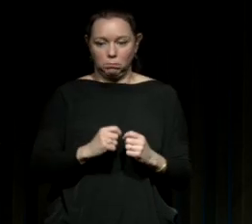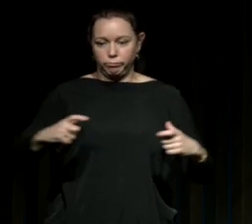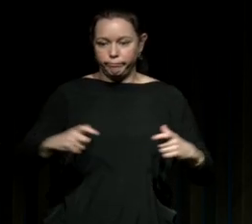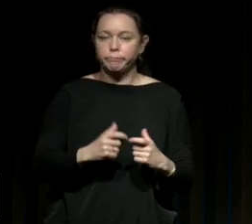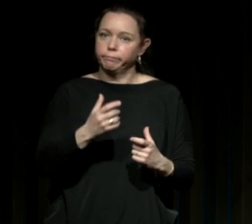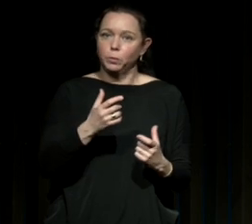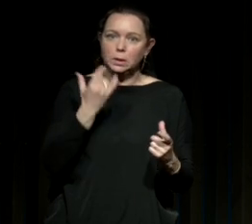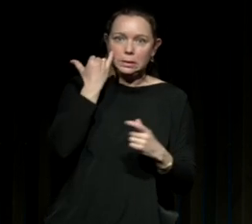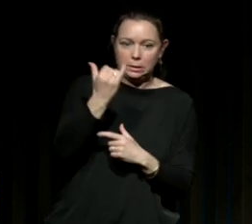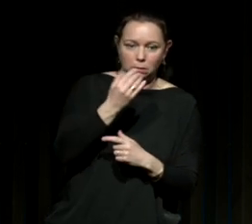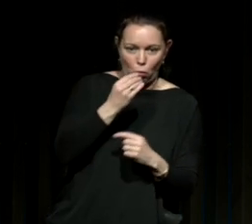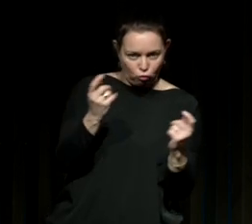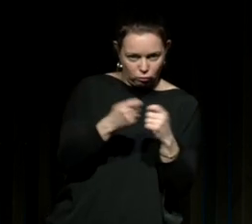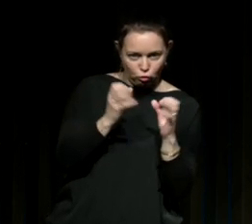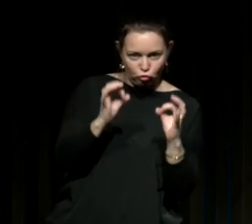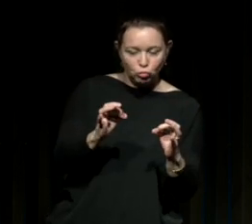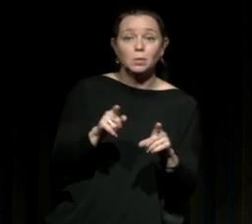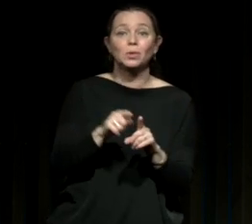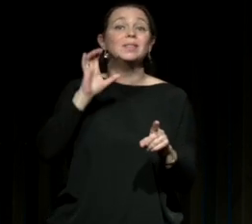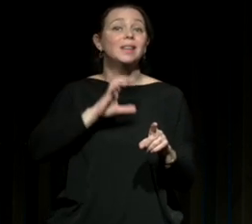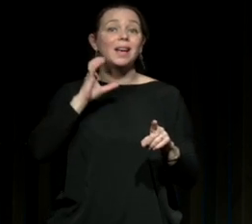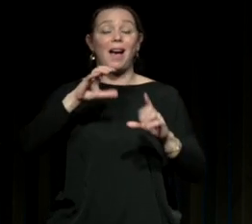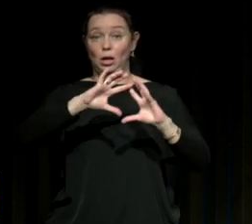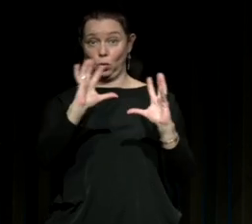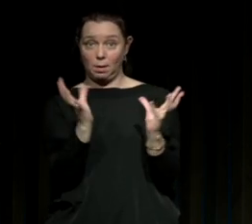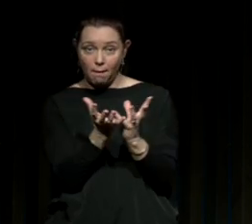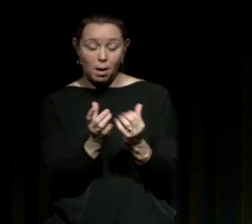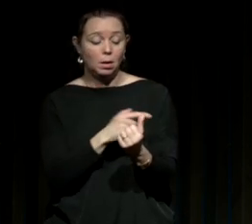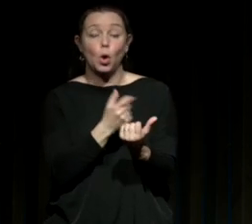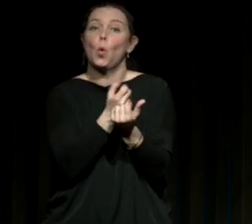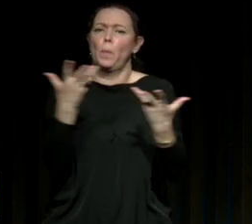on a aussi une bonne idée de la masse grasse total on a aussi une bonne idée avec ce tissu